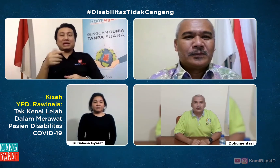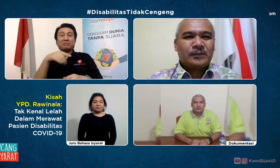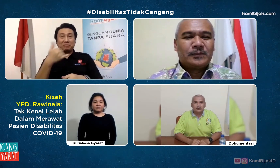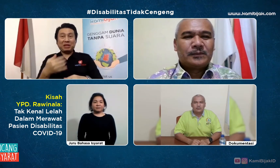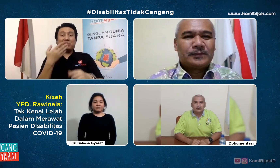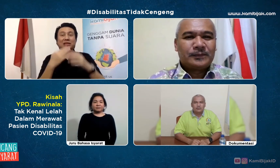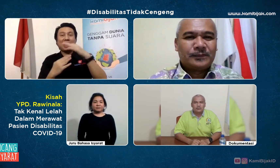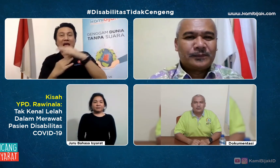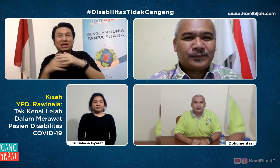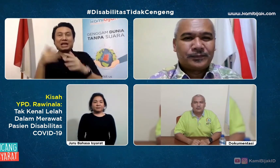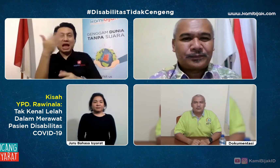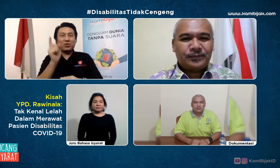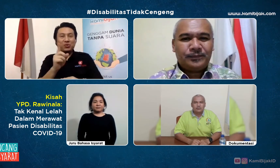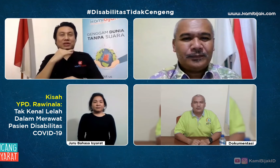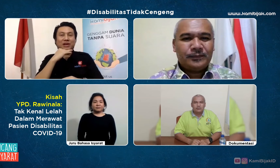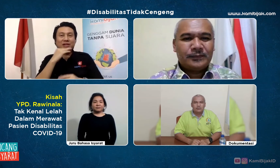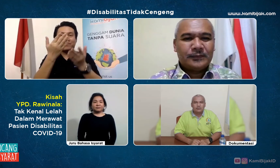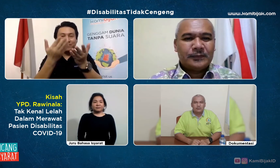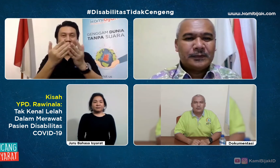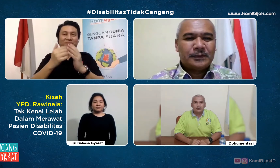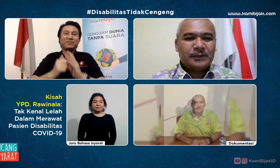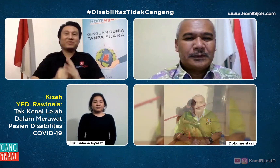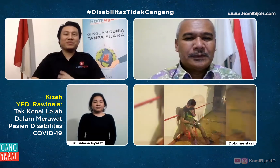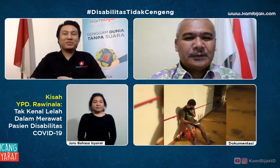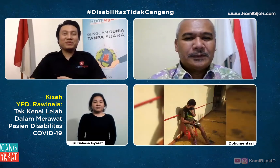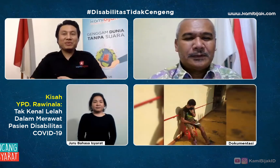kita mau jeda lagi sebentar film lihat ada videonya.